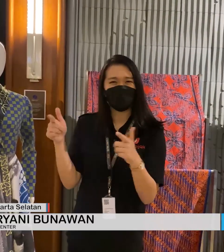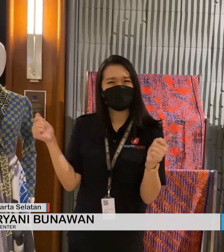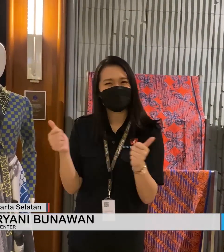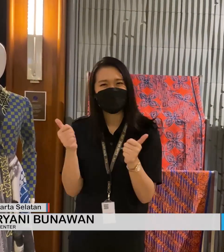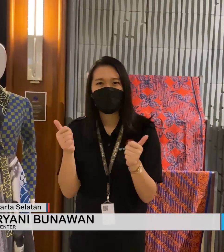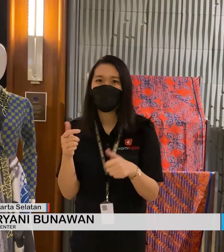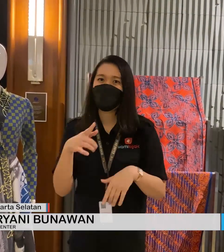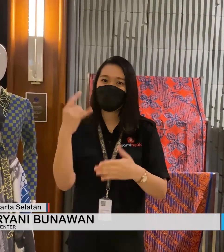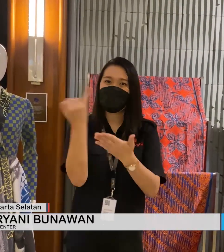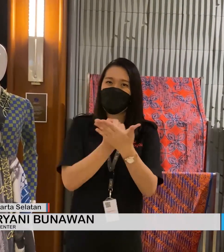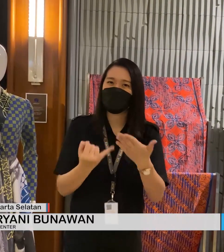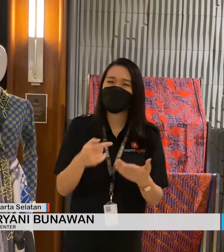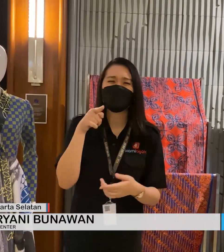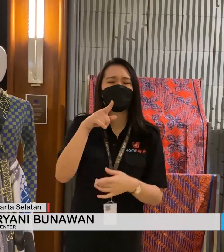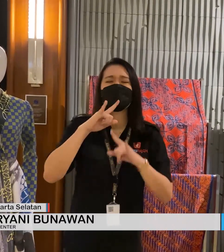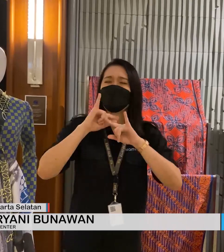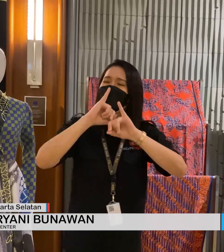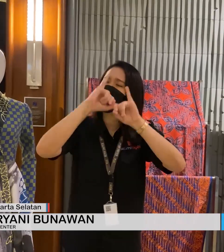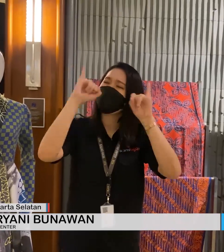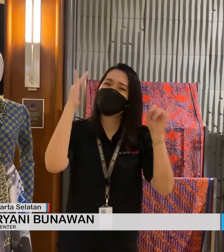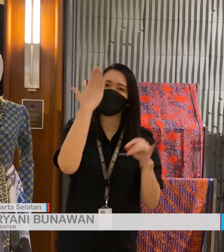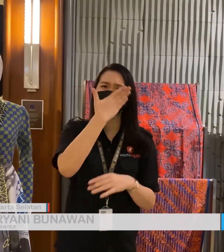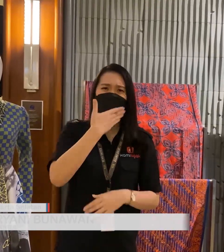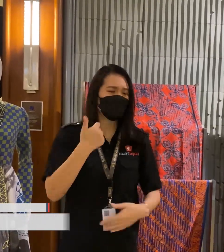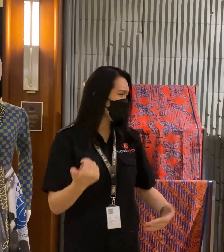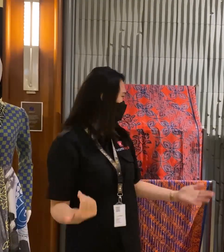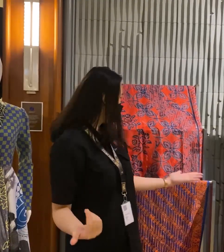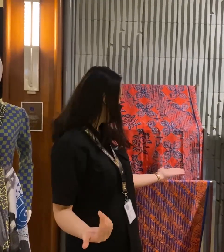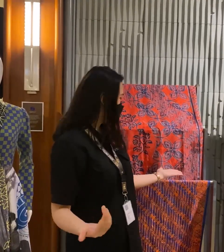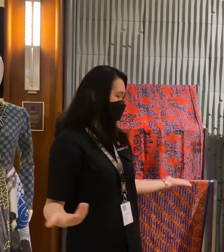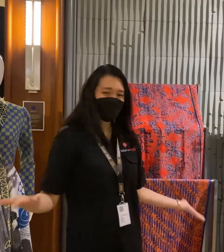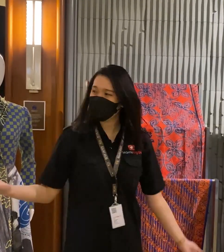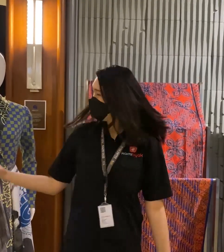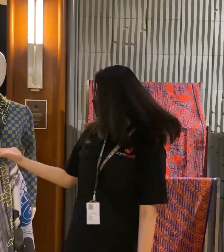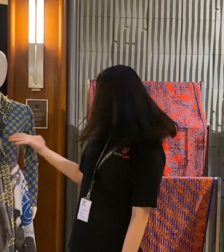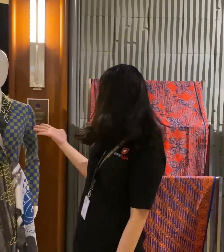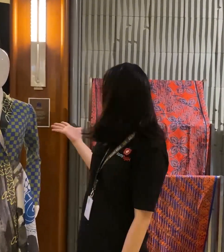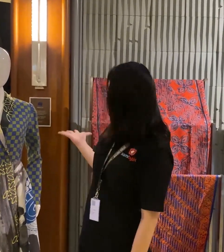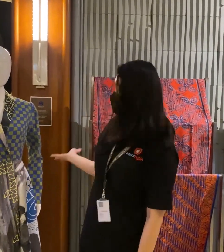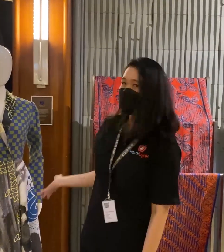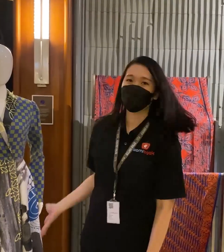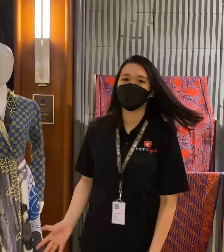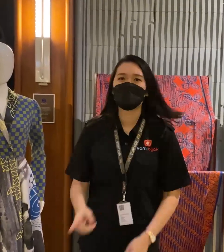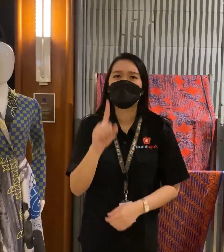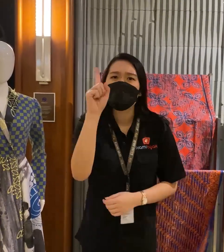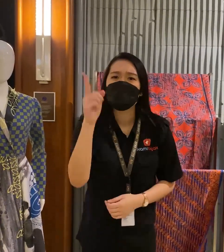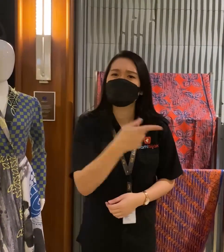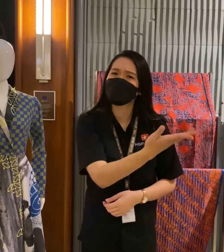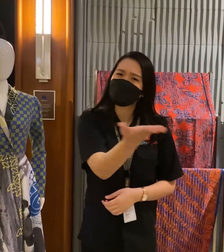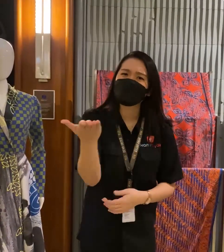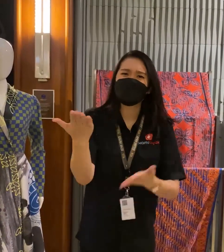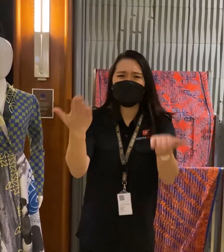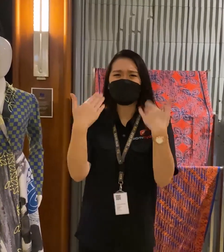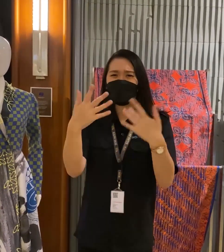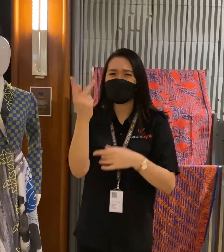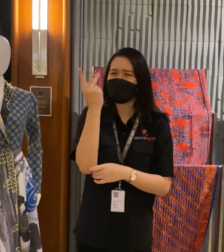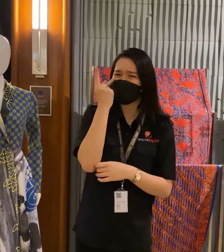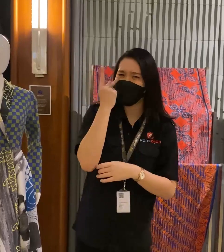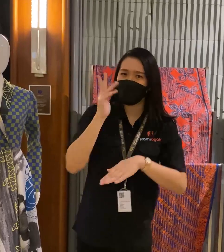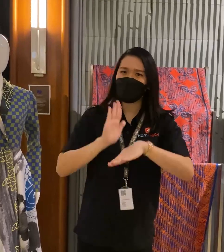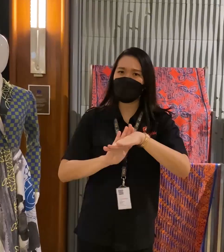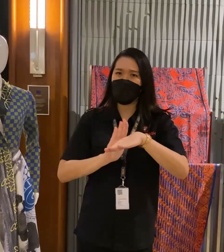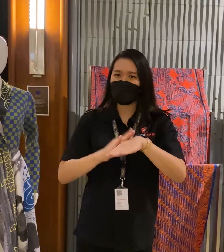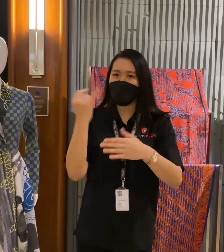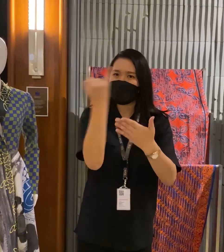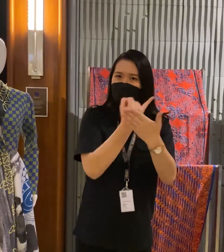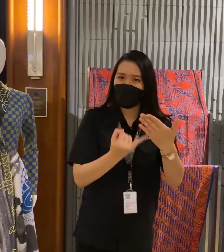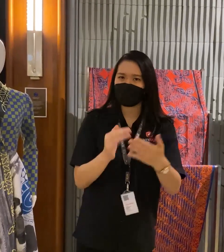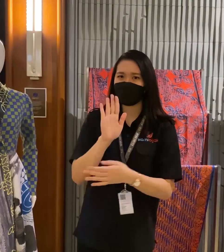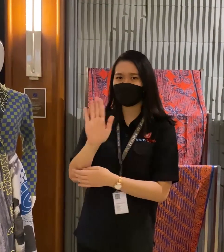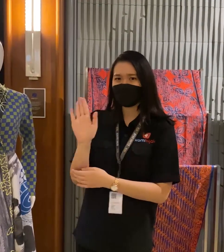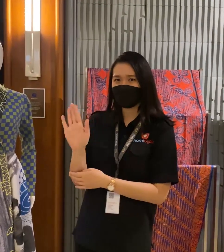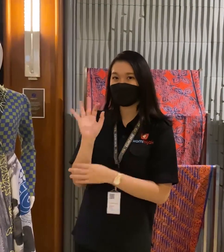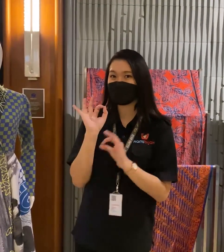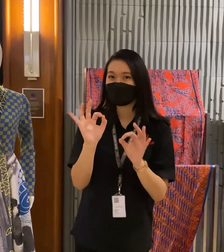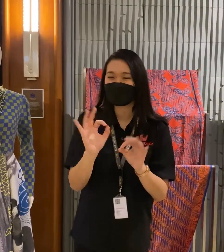Batik indah ya, yuk jaga budaya kita.